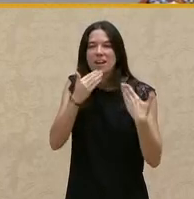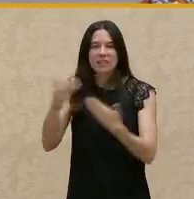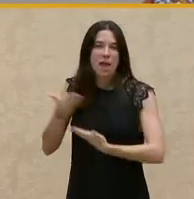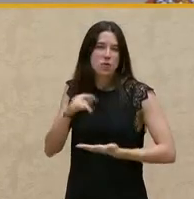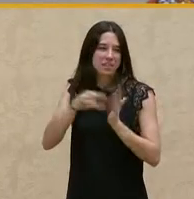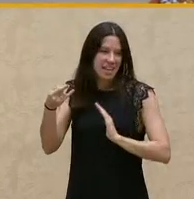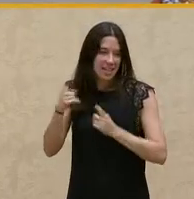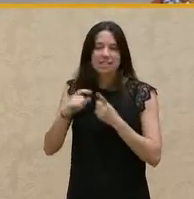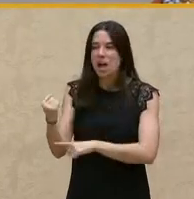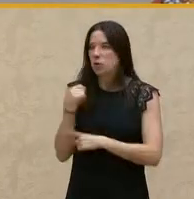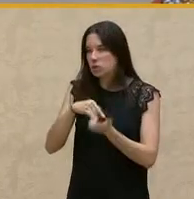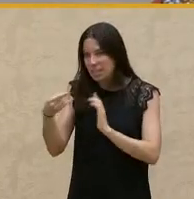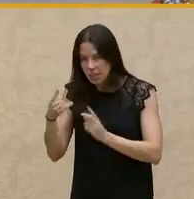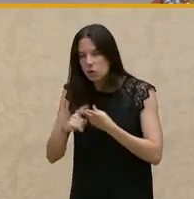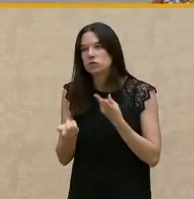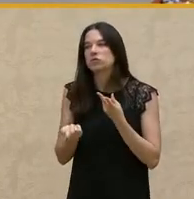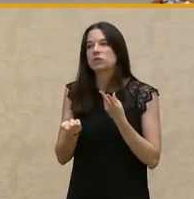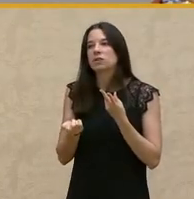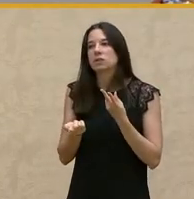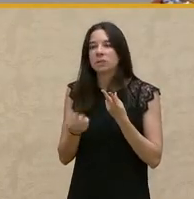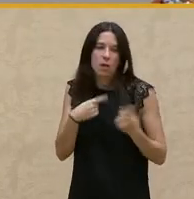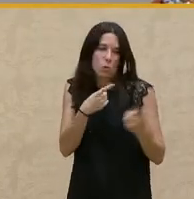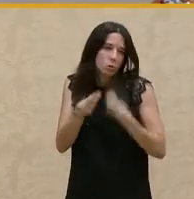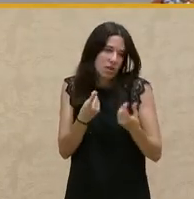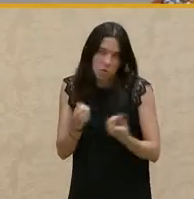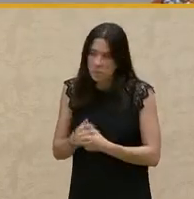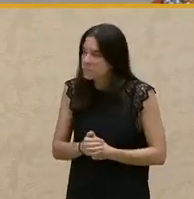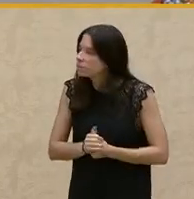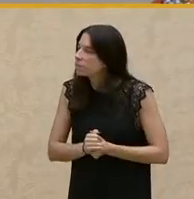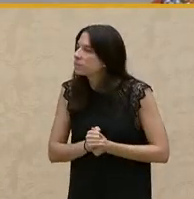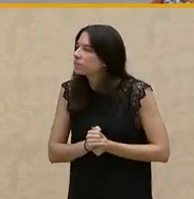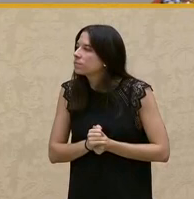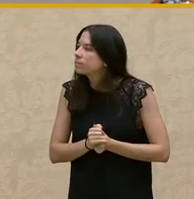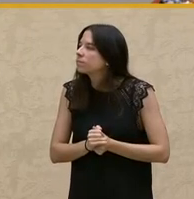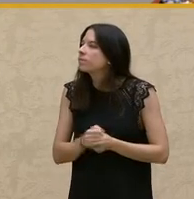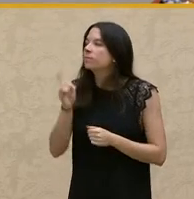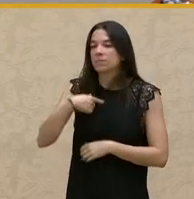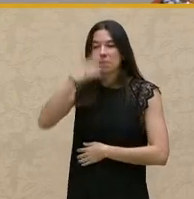con los apoyos técnicos correspondientes. Por otro lado, como persona ya mayor,